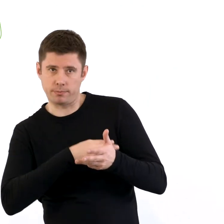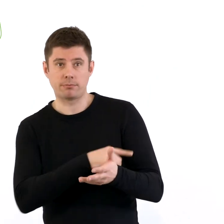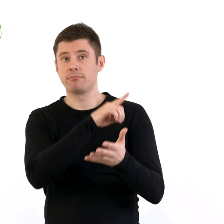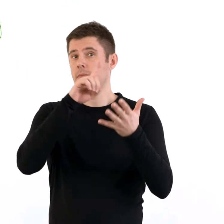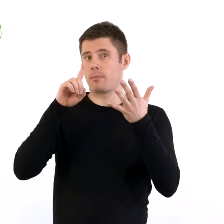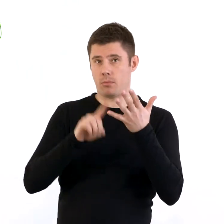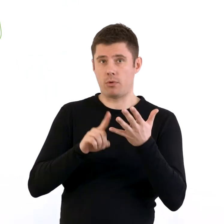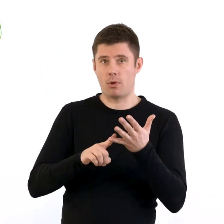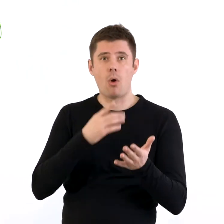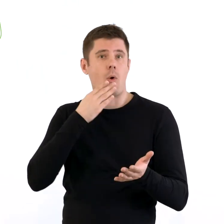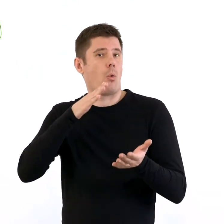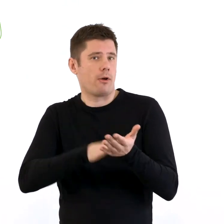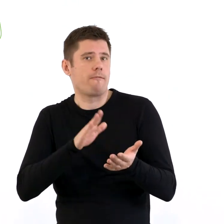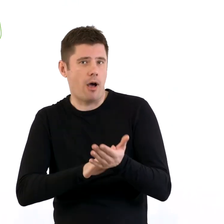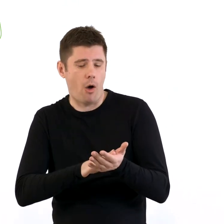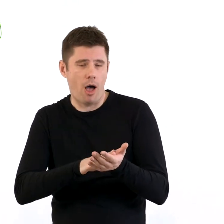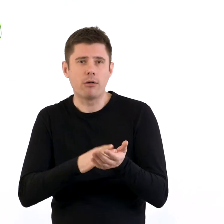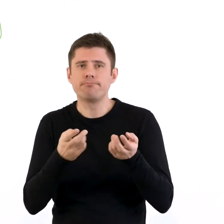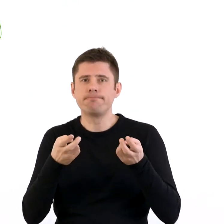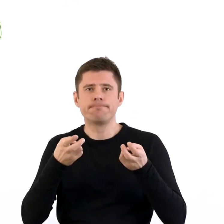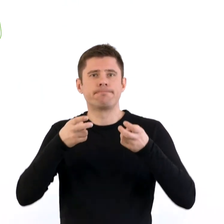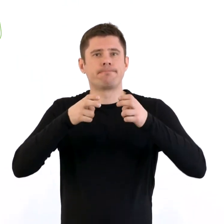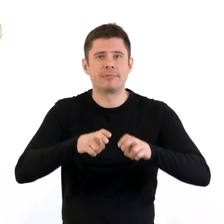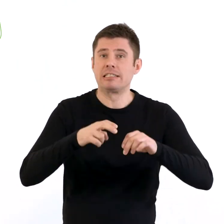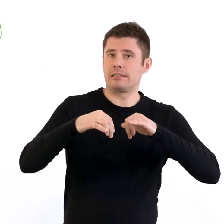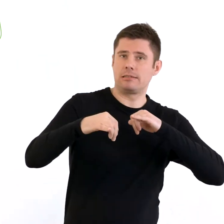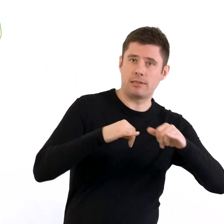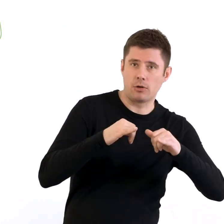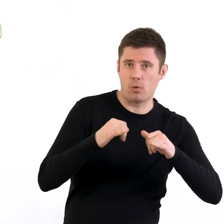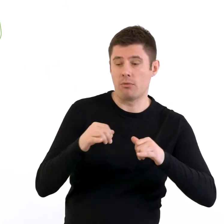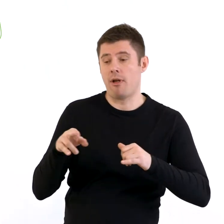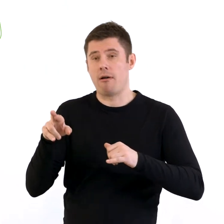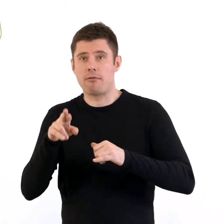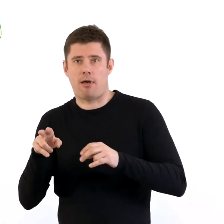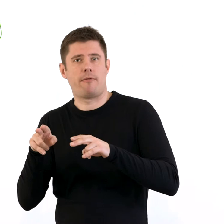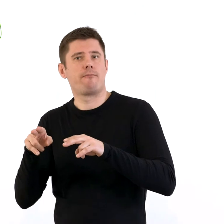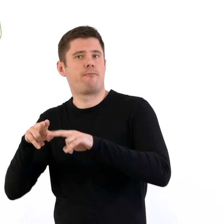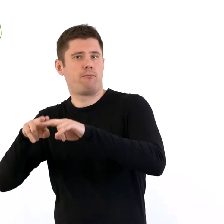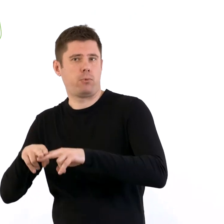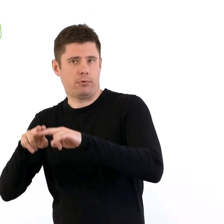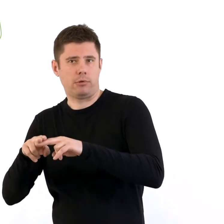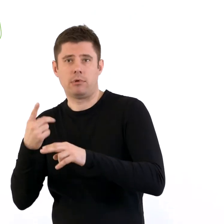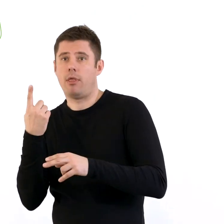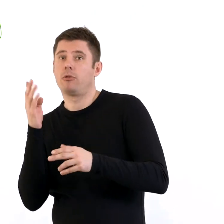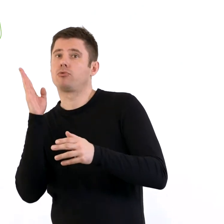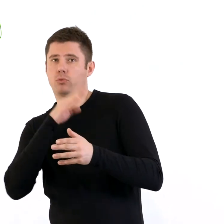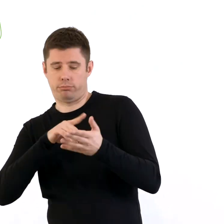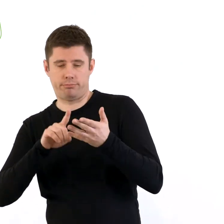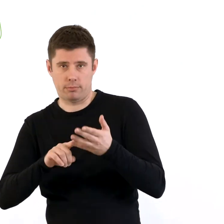uchwały o powołaniu zarządu, rady fundacji – 1 egz.